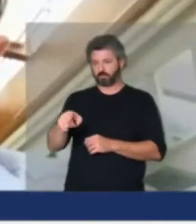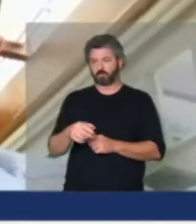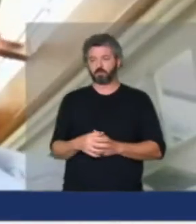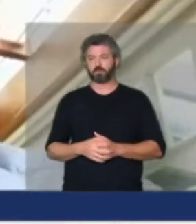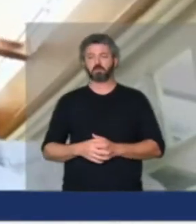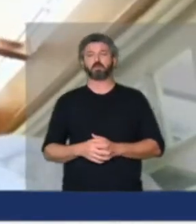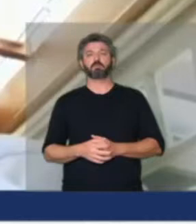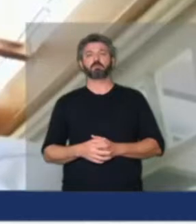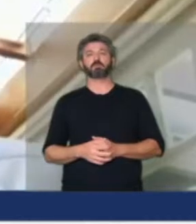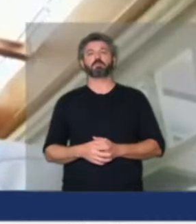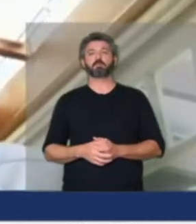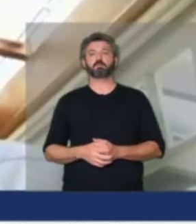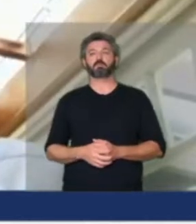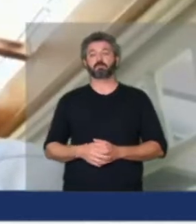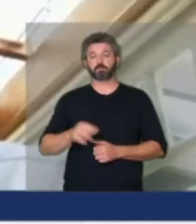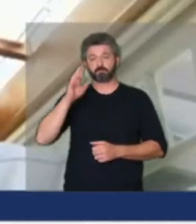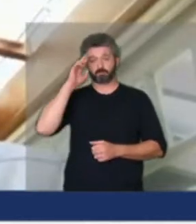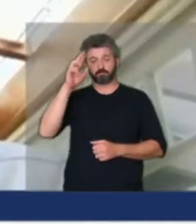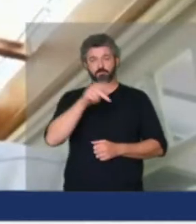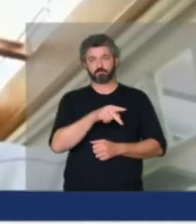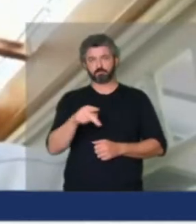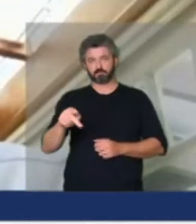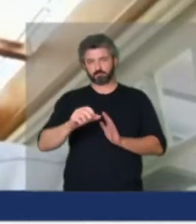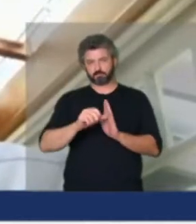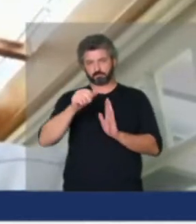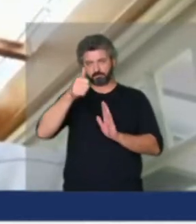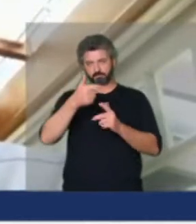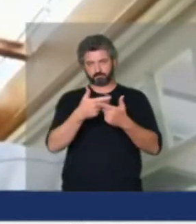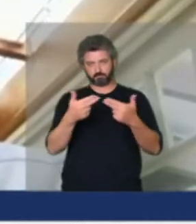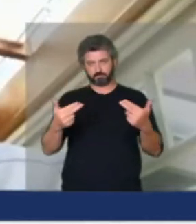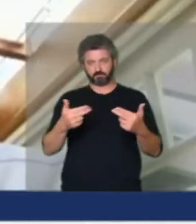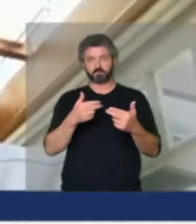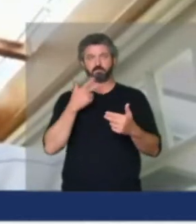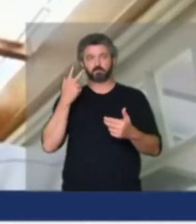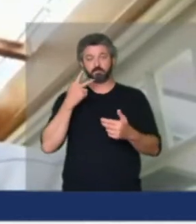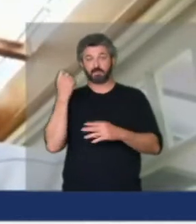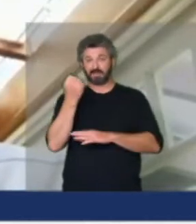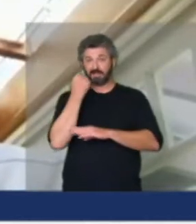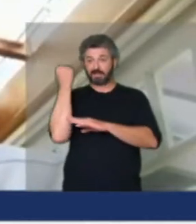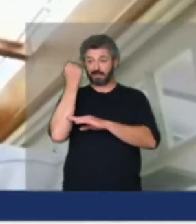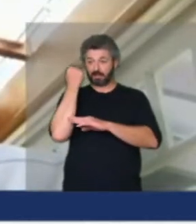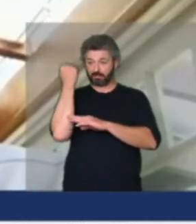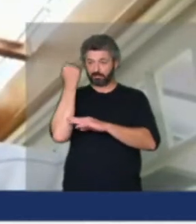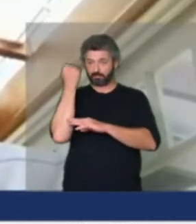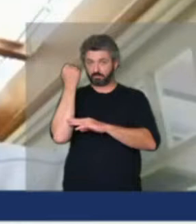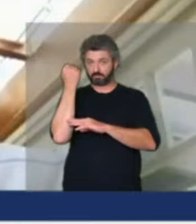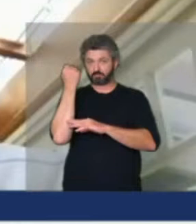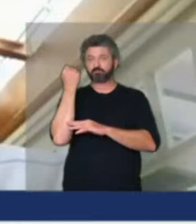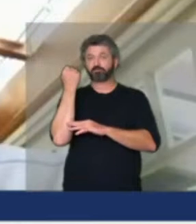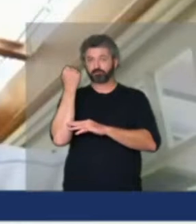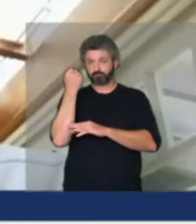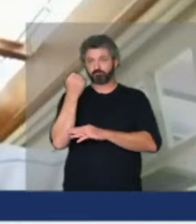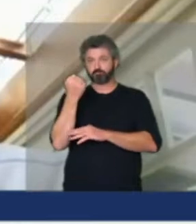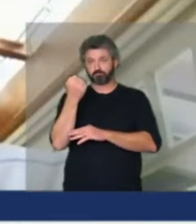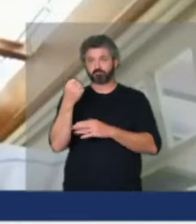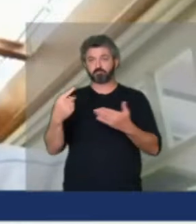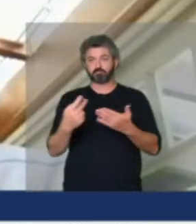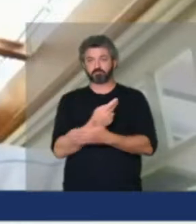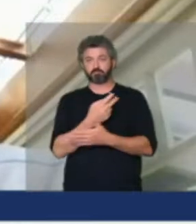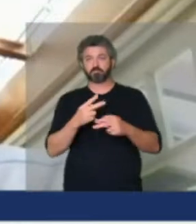EU QUERO DIZER QUE DIANTE DA GRAVIDADE DO FATO... DO MINISTRO DA ECONOMIA DO PAÍS